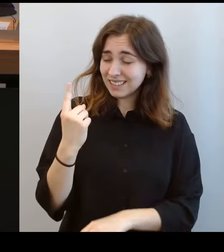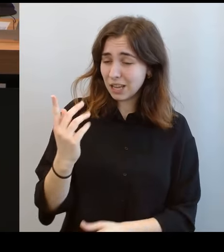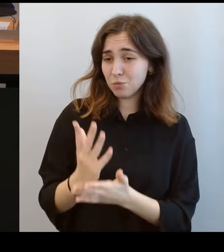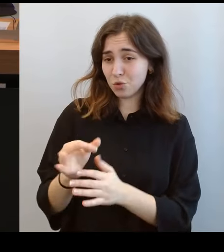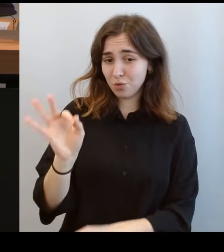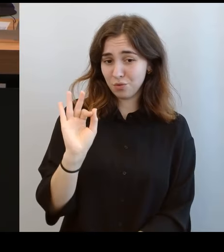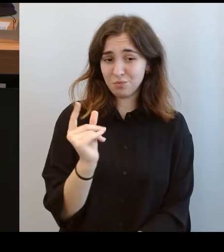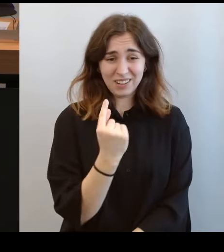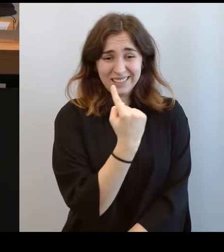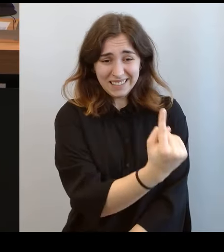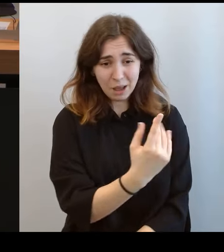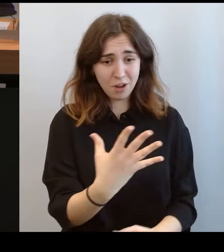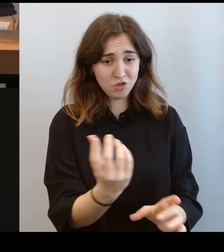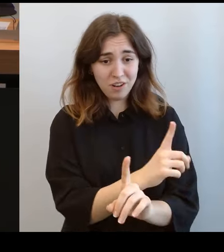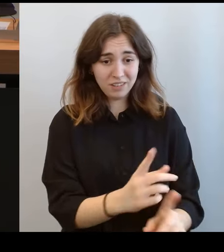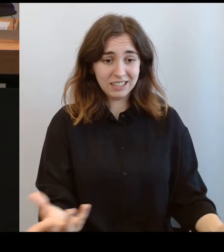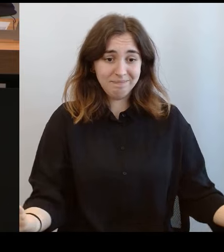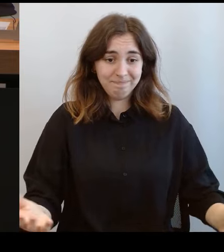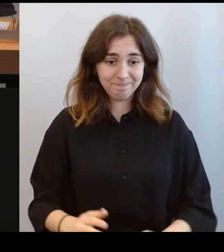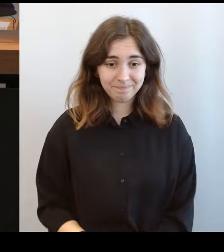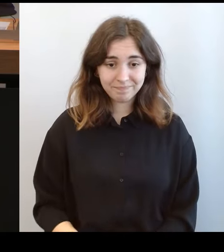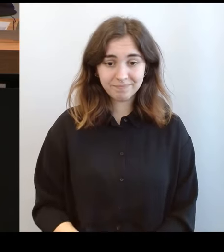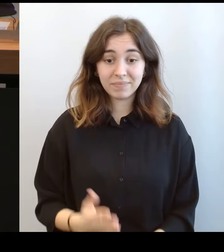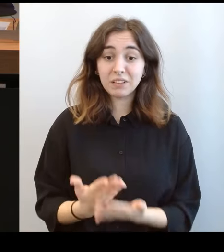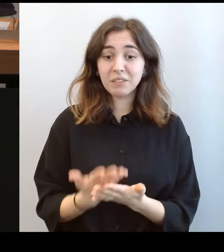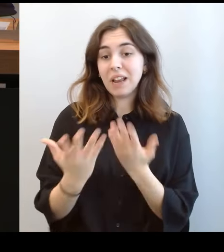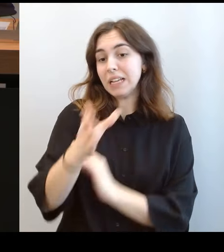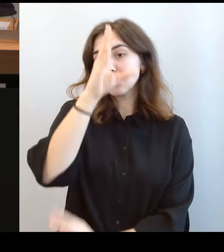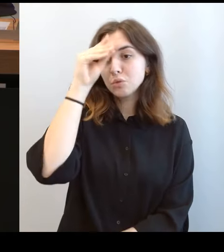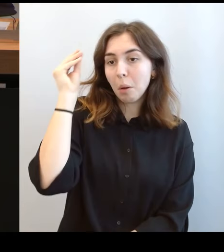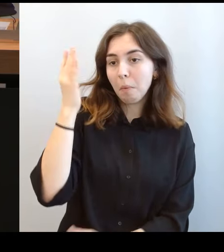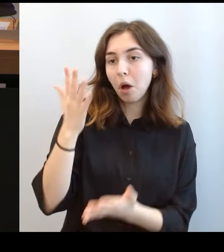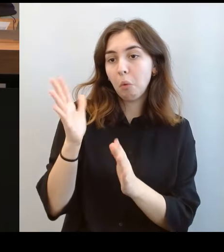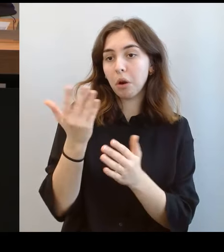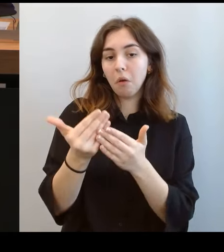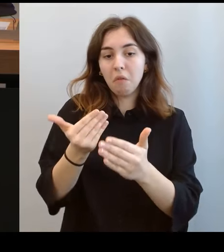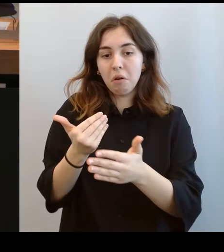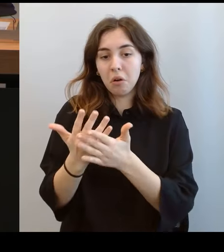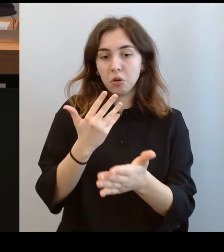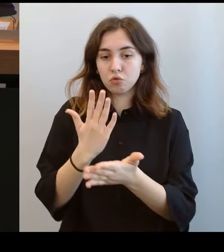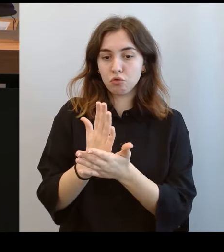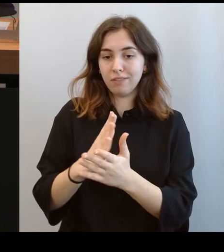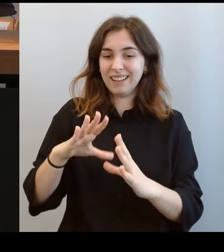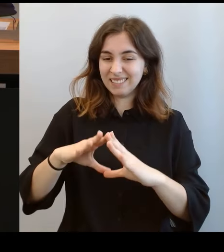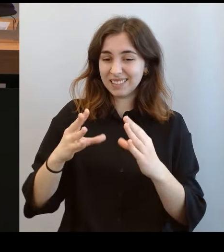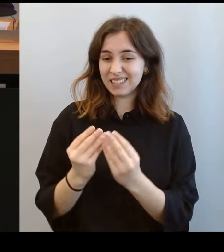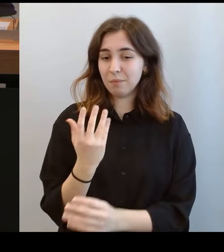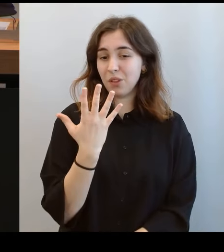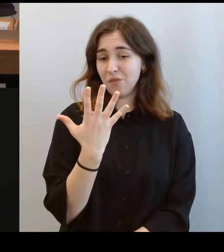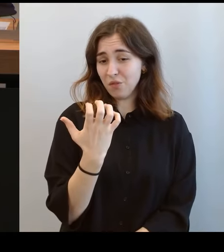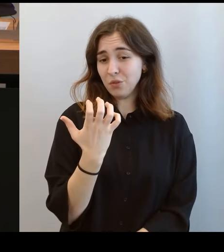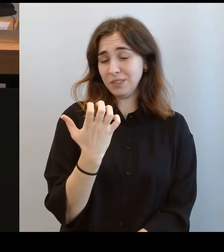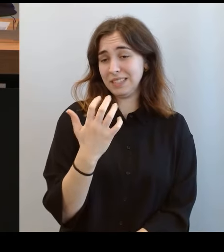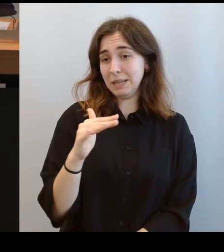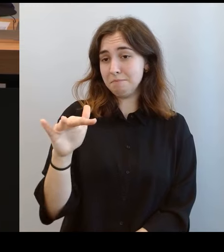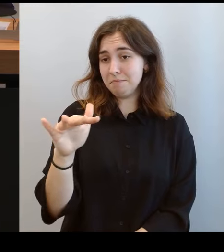Glück auch schon etwas früher werden wir circa 50 Plätze am Kirchhainer Damm. Für diejenigen, die nach 64, also mit